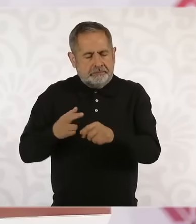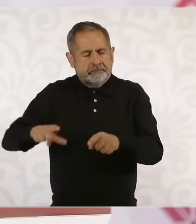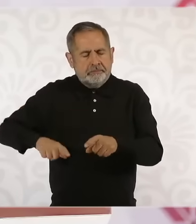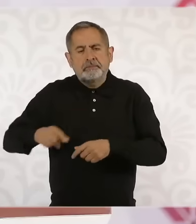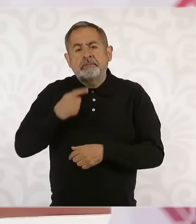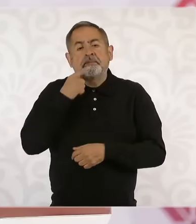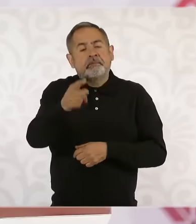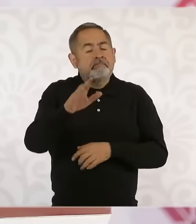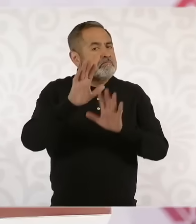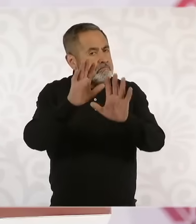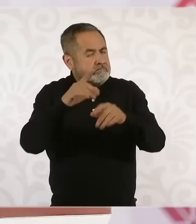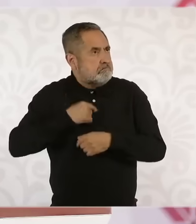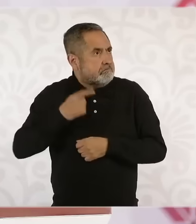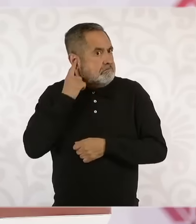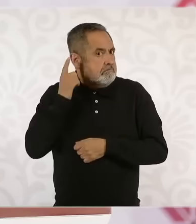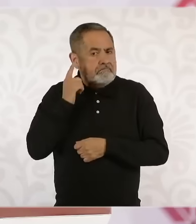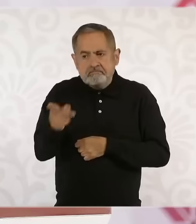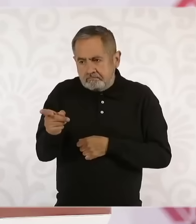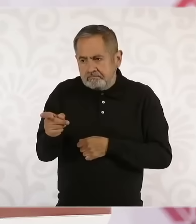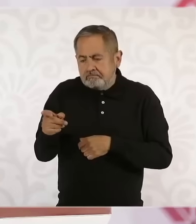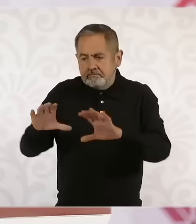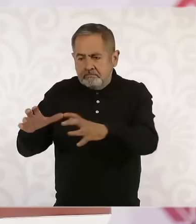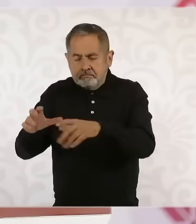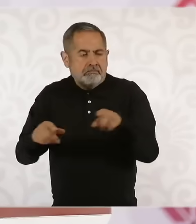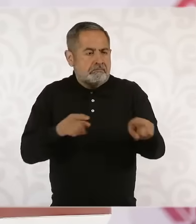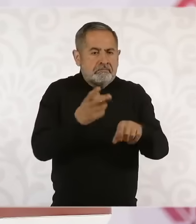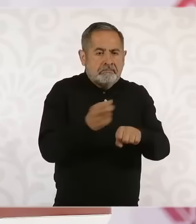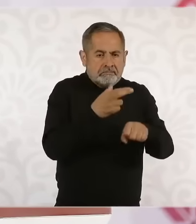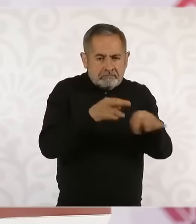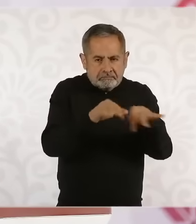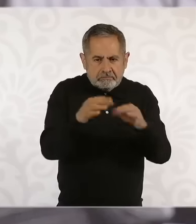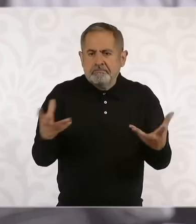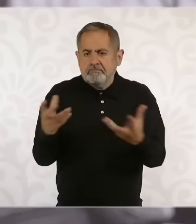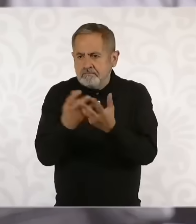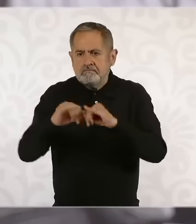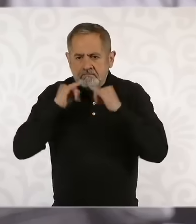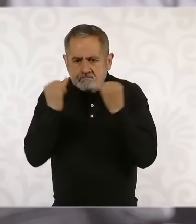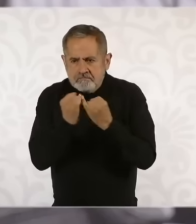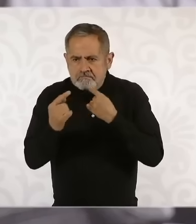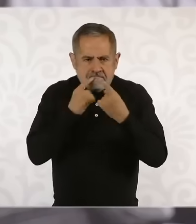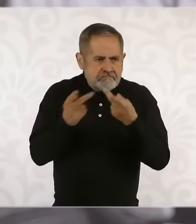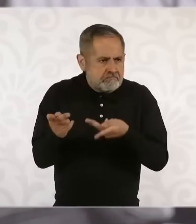con el secretario del trabajo, quizá él nos pueda dar más adelante alguna información al respecto,